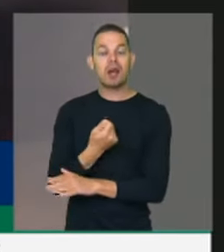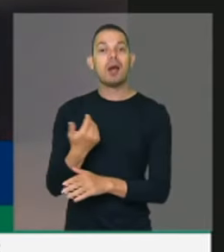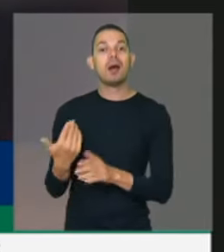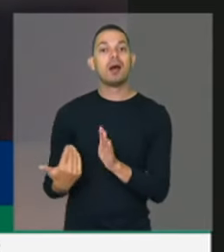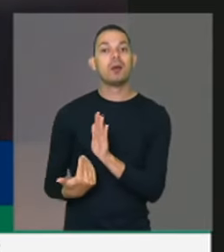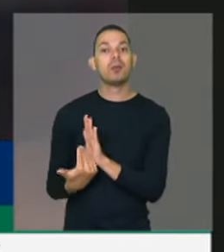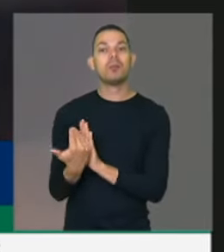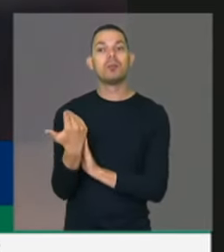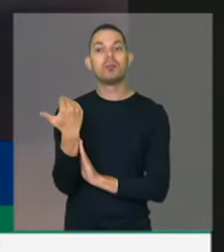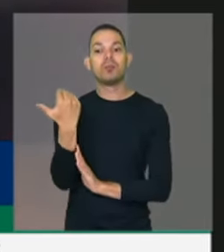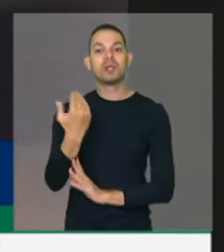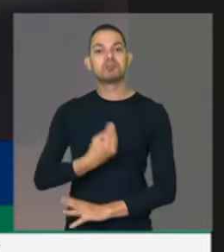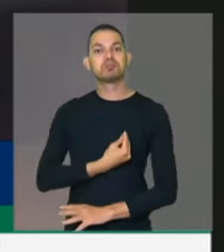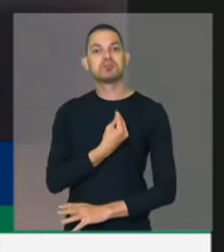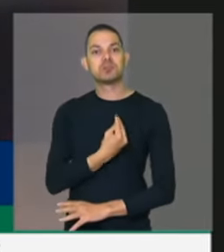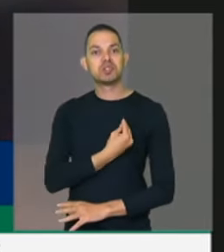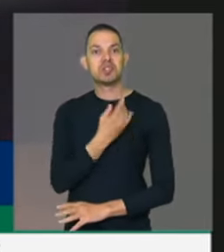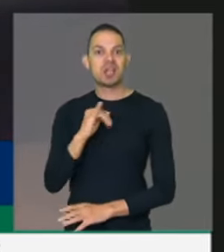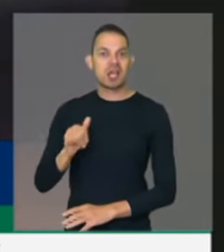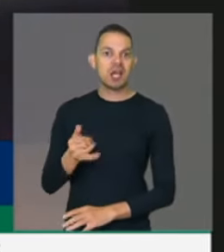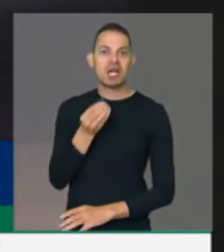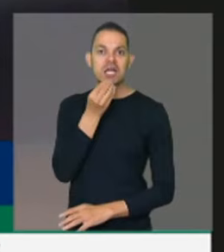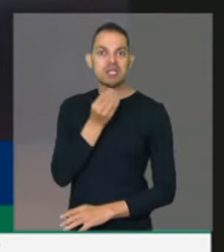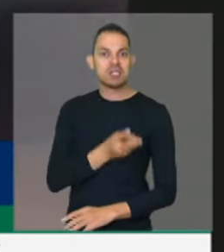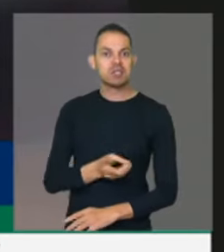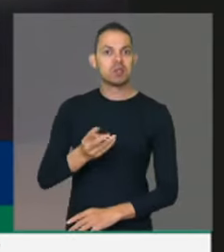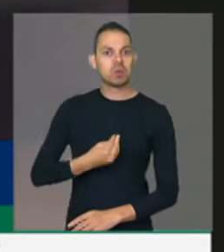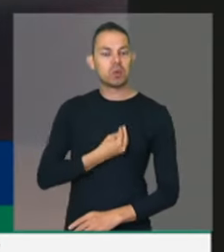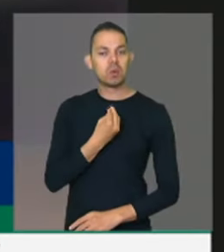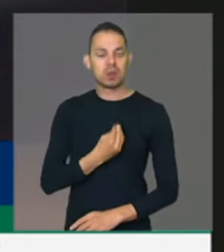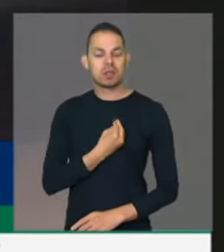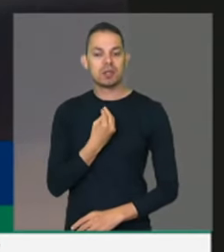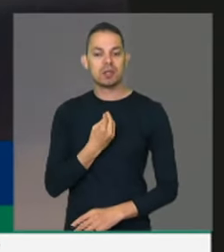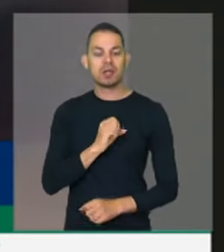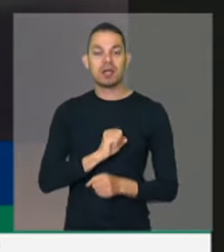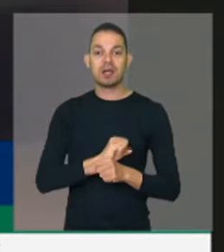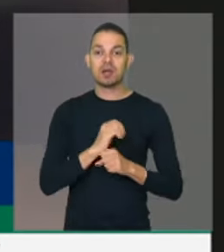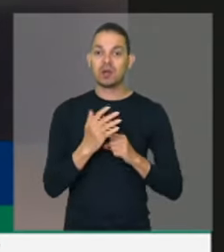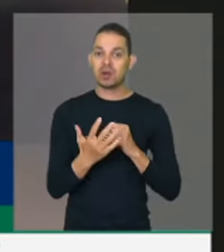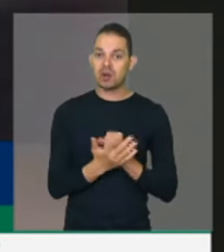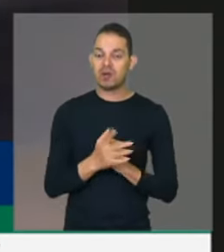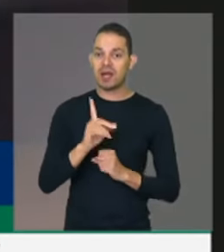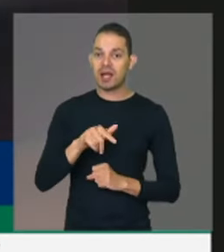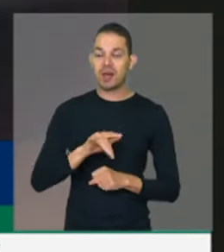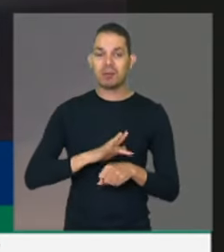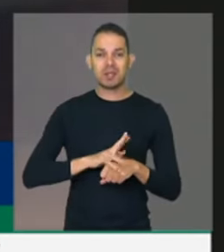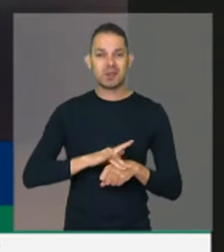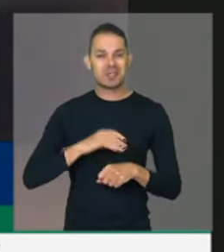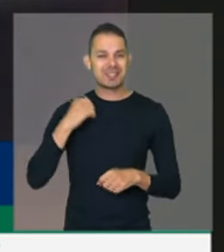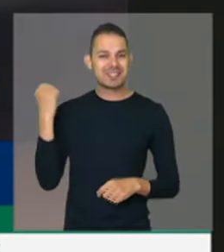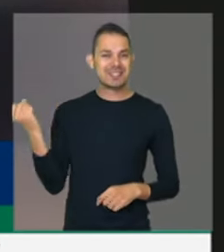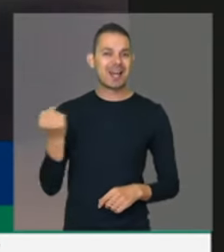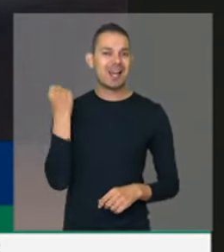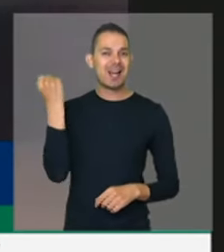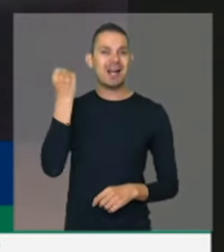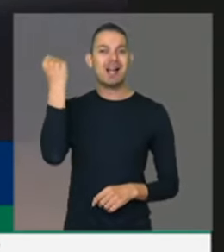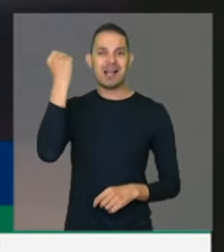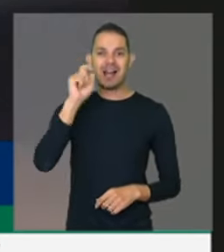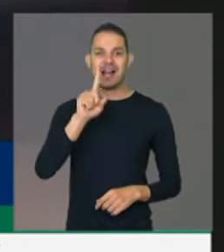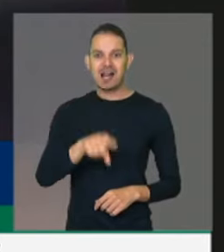PACIENTES. A COVID-19 É UMA DOENÇA GRAVE, HORA NÃO É QUALQUER MÉDICO QUE CONSEGUE